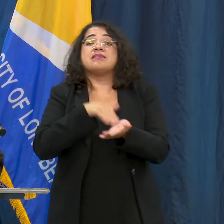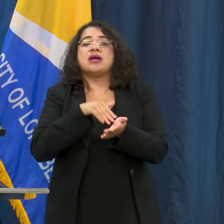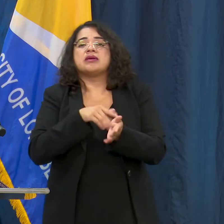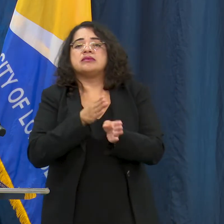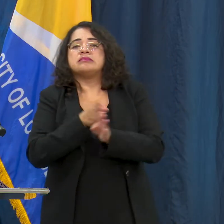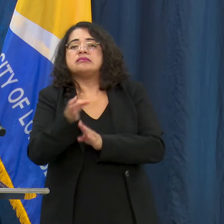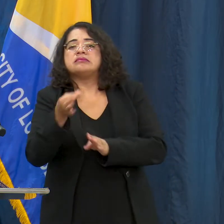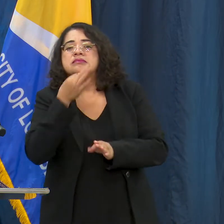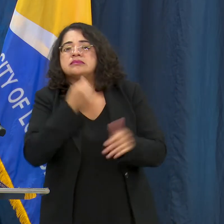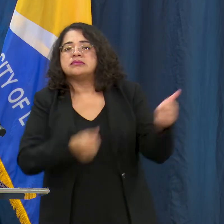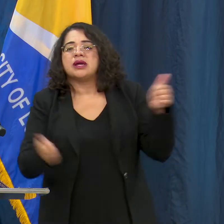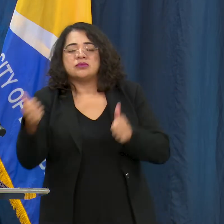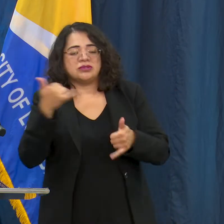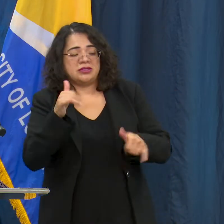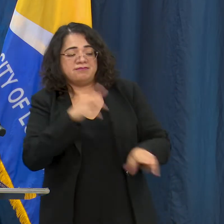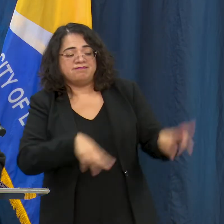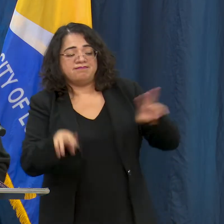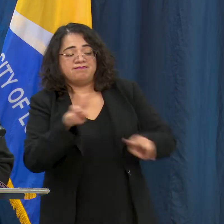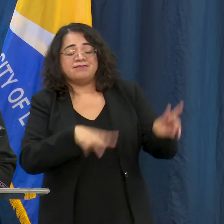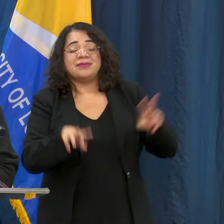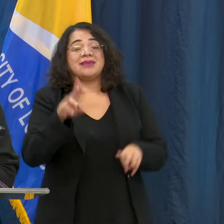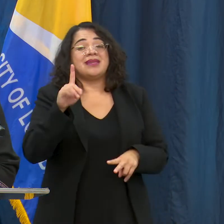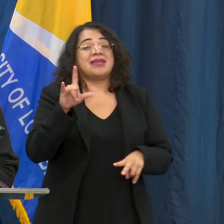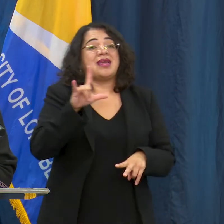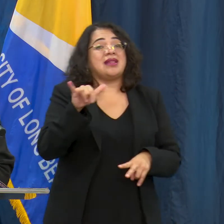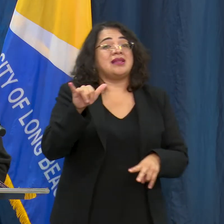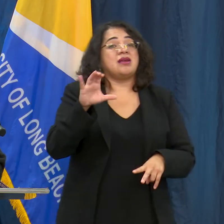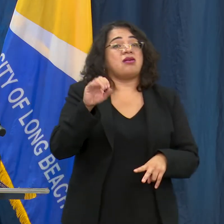direct hora que le cadeau p tambien knows Bryn Domas dato sobre el